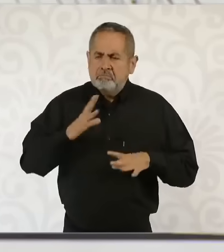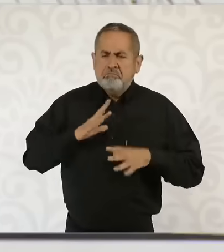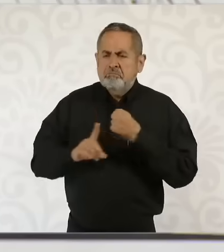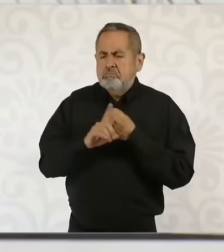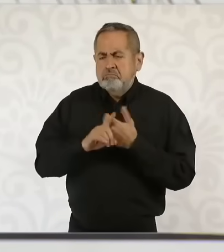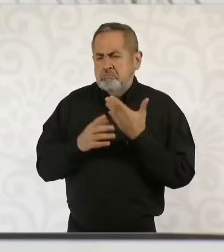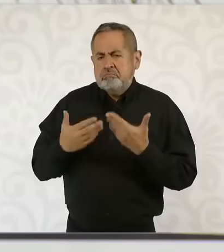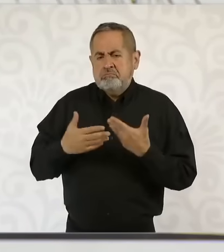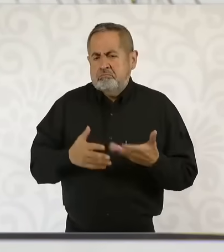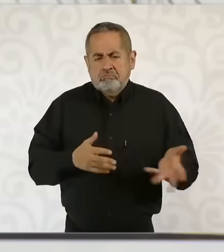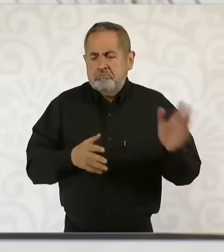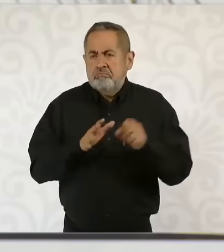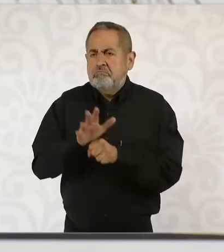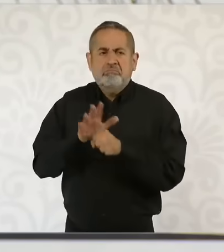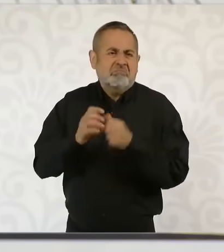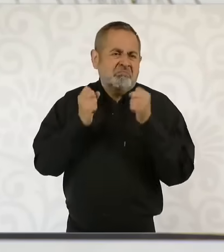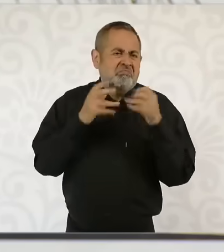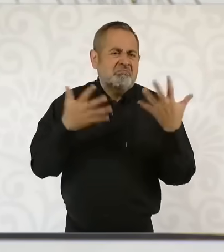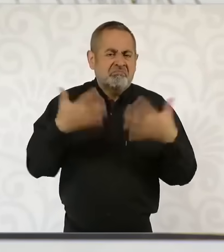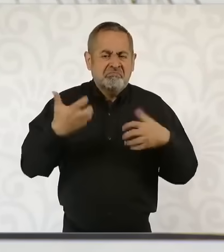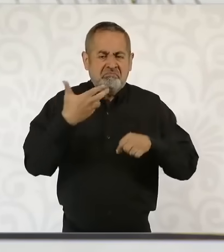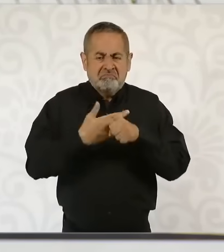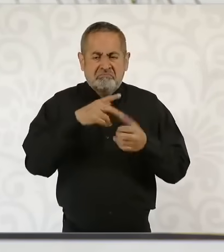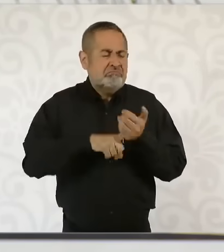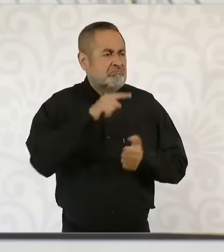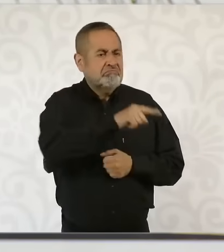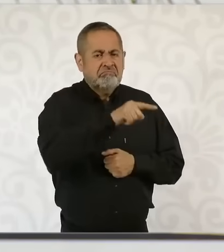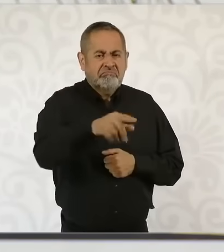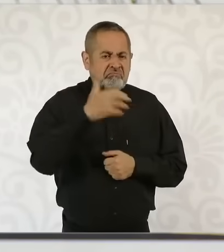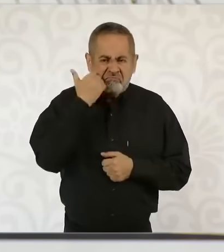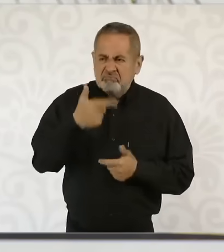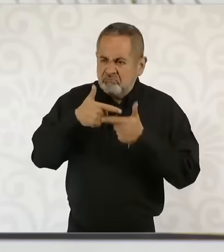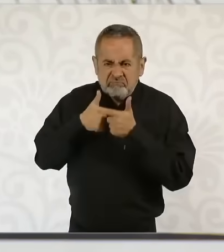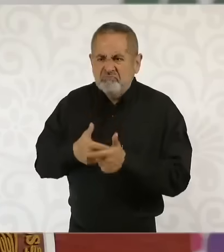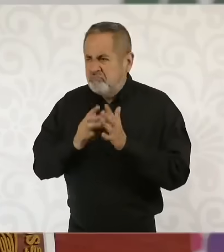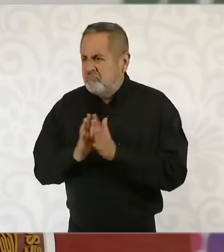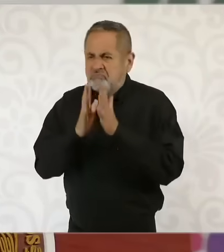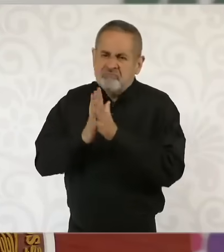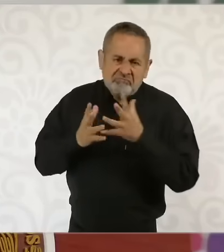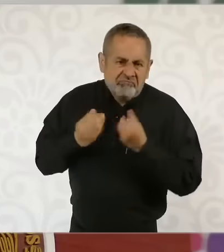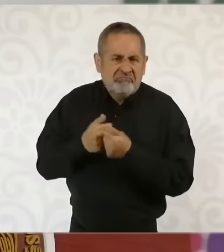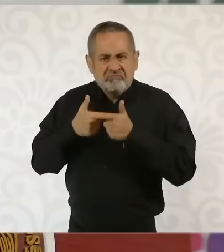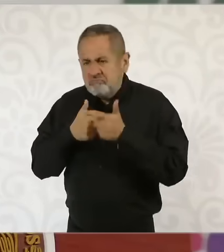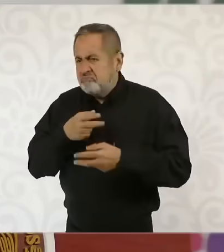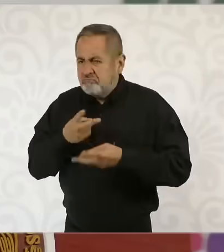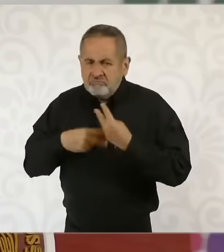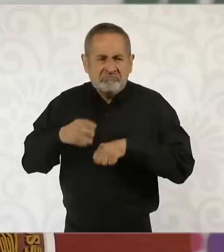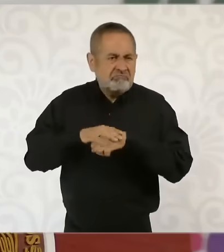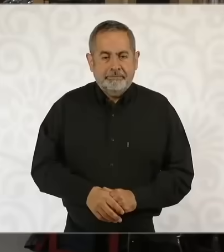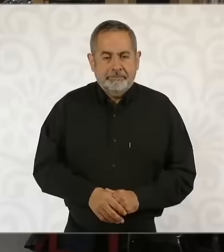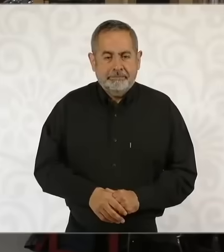hay muchas empresas que tienen deseos de seguir participando en la generación eléctrica en México.